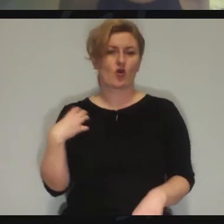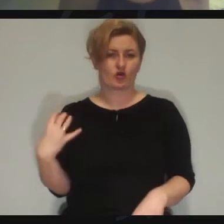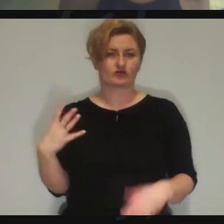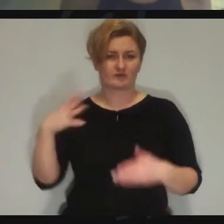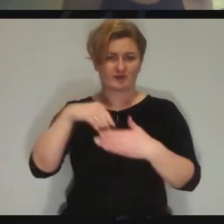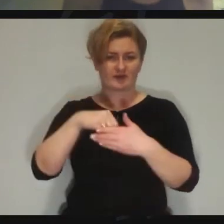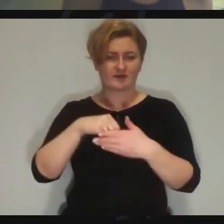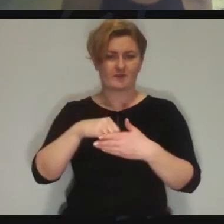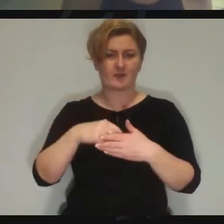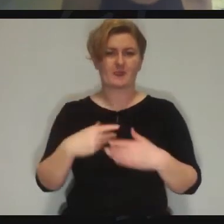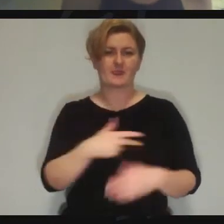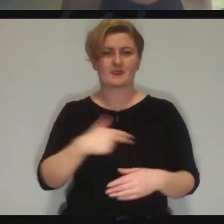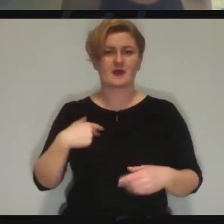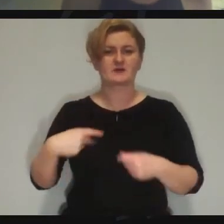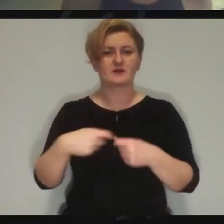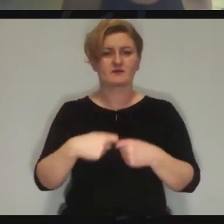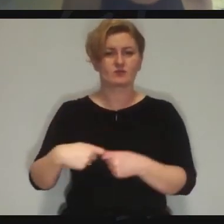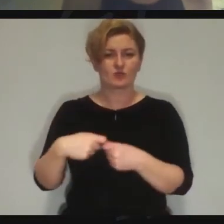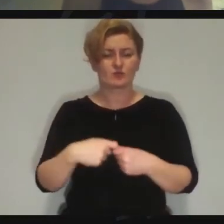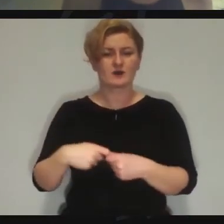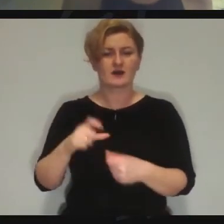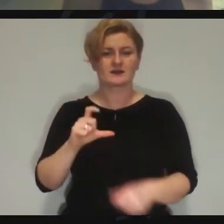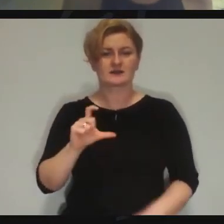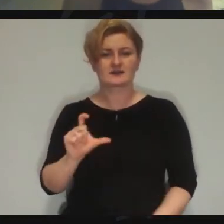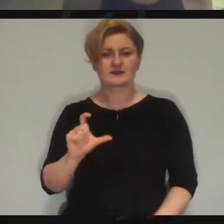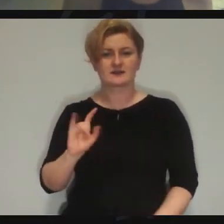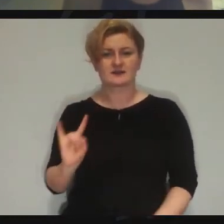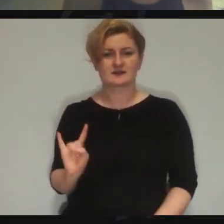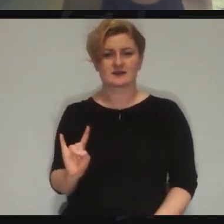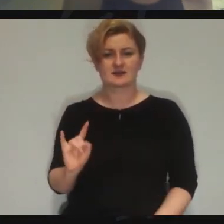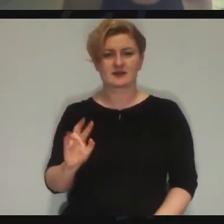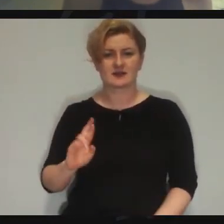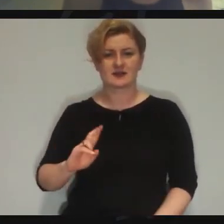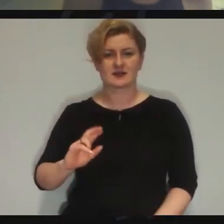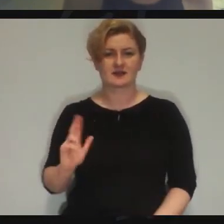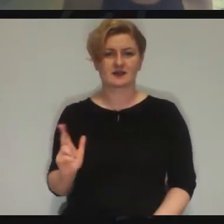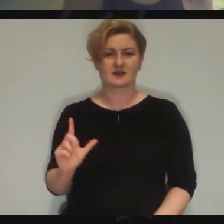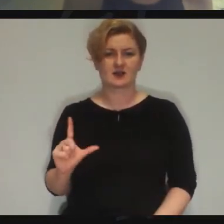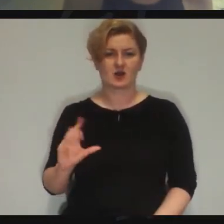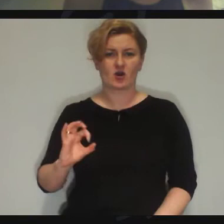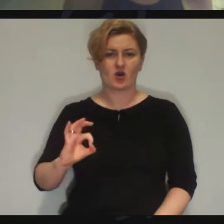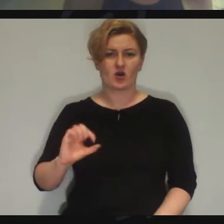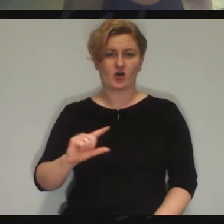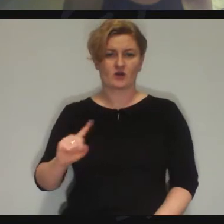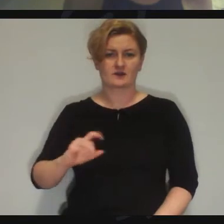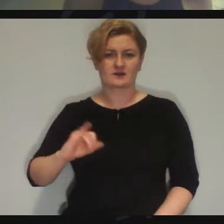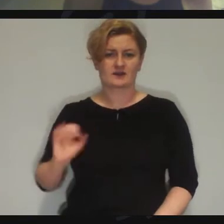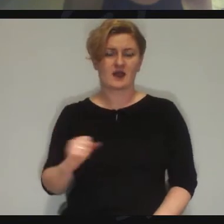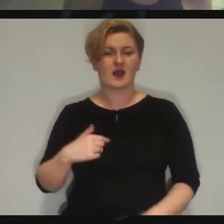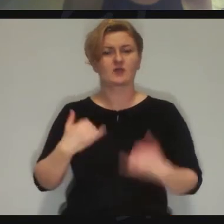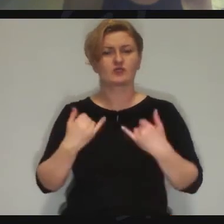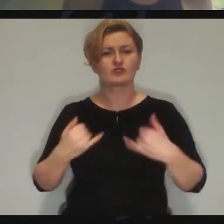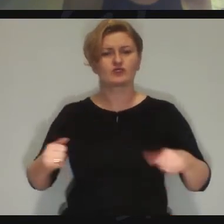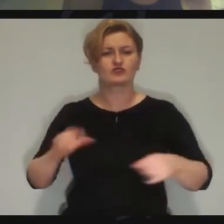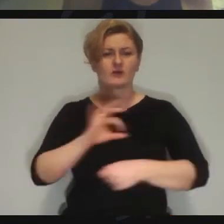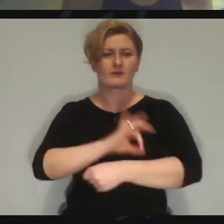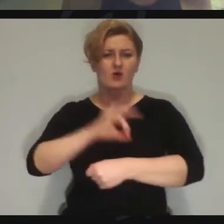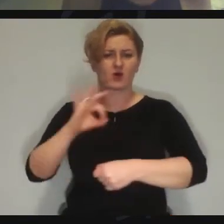Nasza współpraca z Cyrkplozją i Anią polega na realizowaniu różnych projektów cyrkowych,